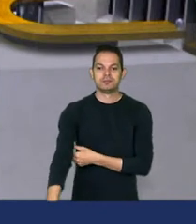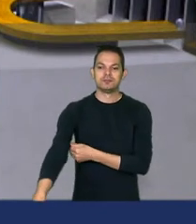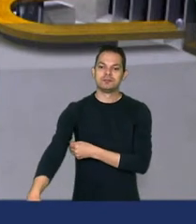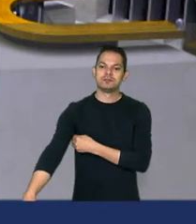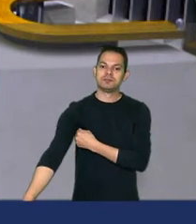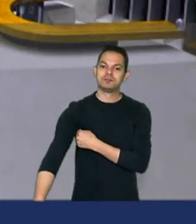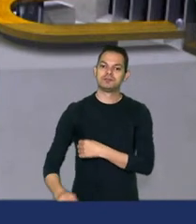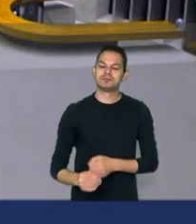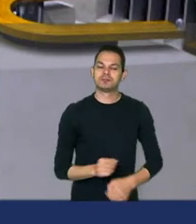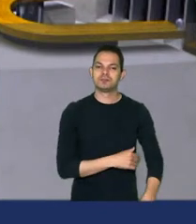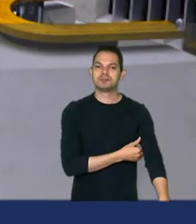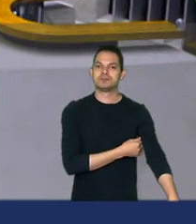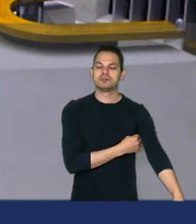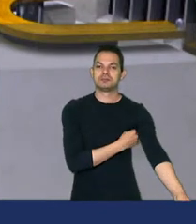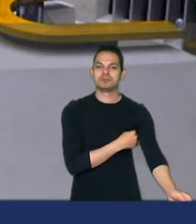PAUTA DO DIA. DEPUTADO JOSÉ GUIMARÃES DA TRIBUNA.